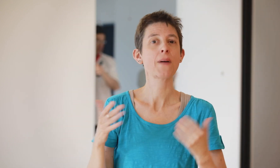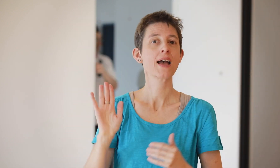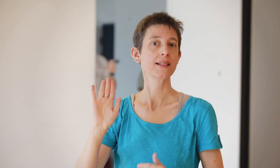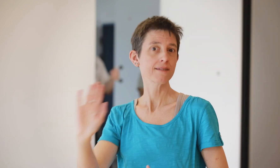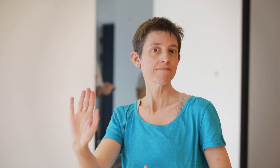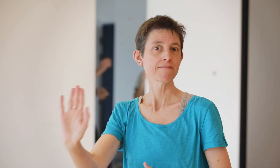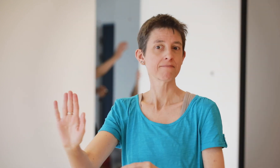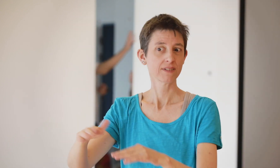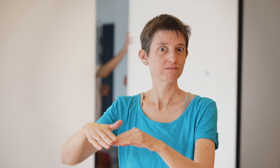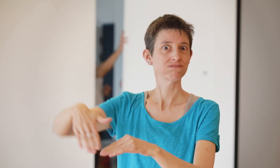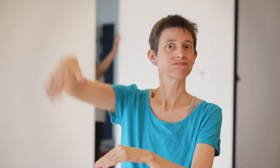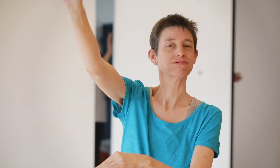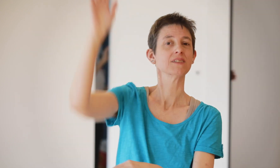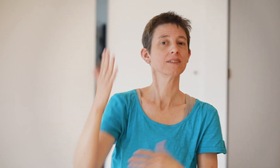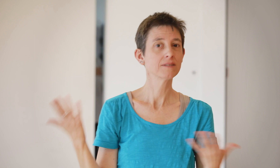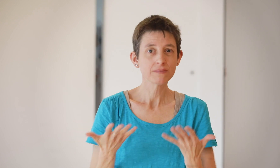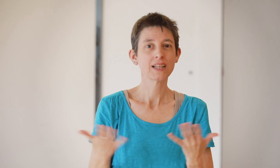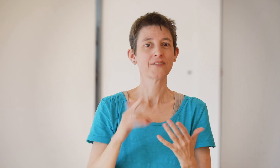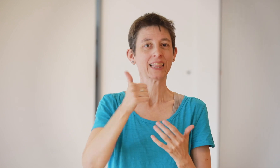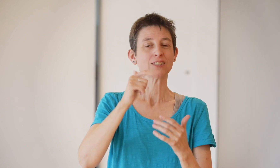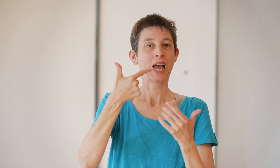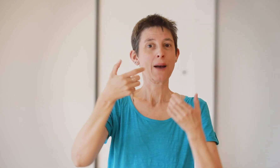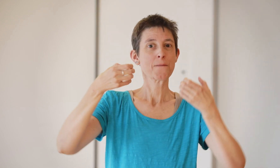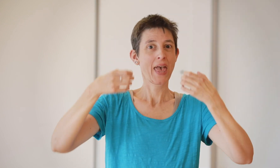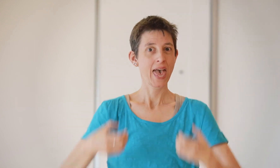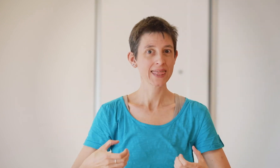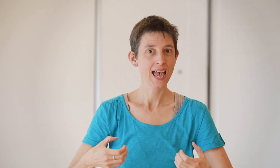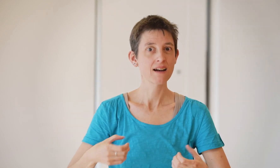Wenn sie aufwachsen haben sie zwei stabile Säulen im Leben.